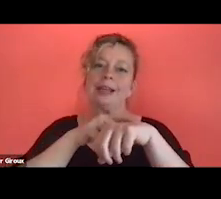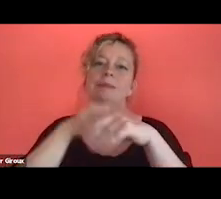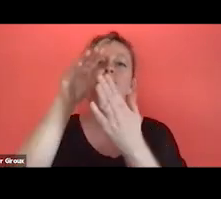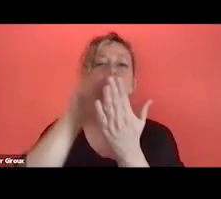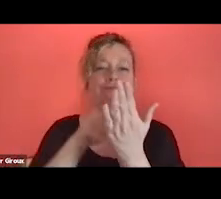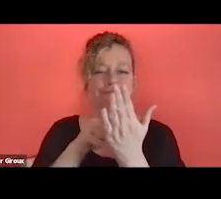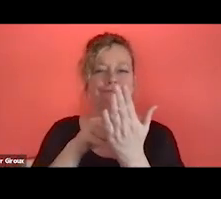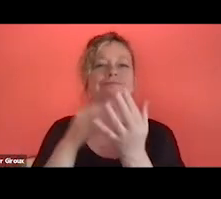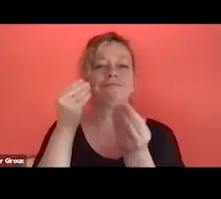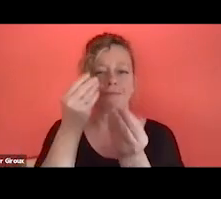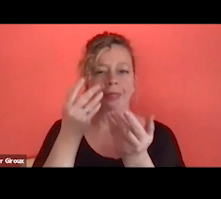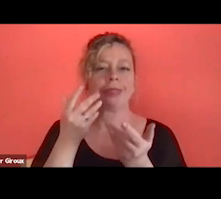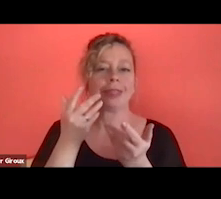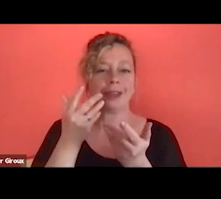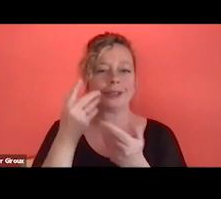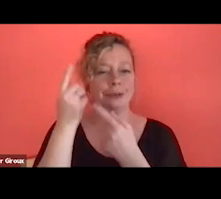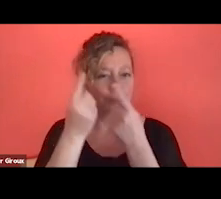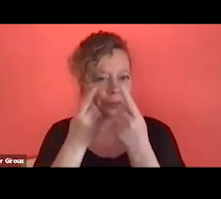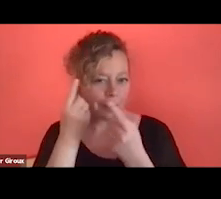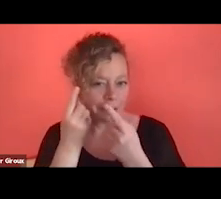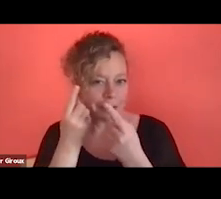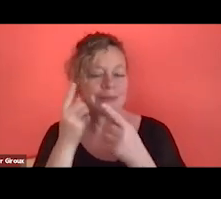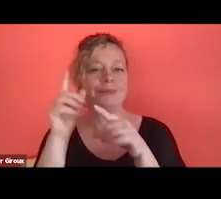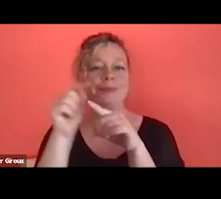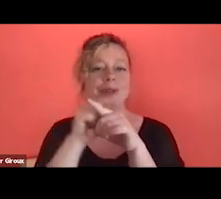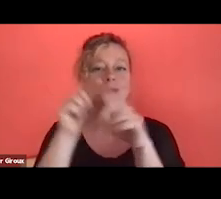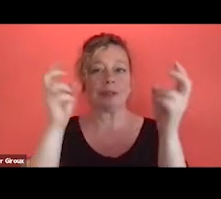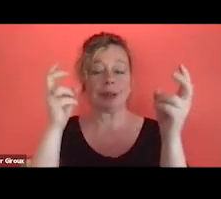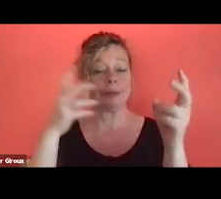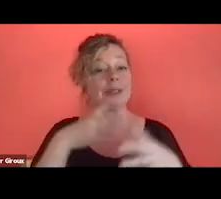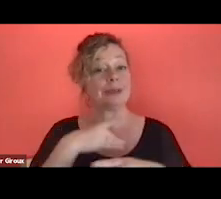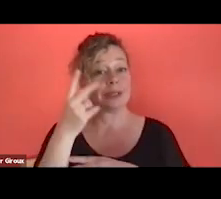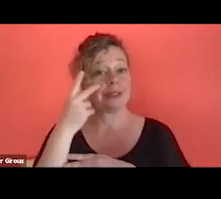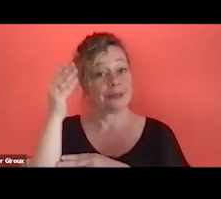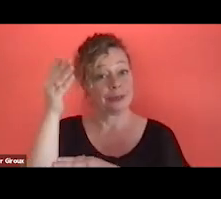hágannos saber lo que pensaron y los temas de capacitación que les gustaría ver en el futuro.